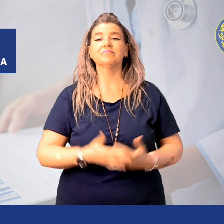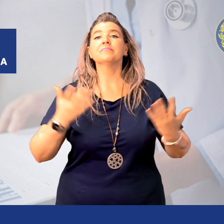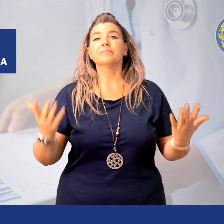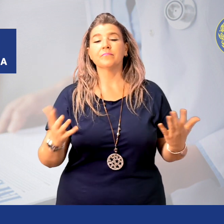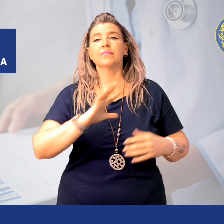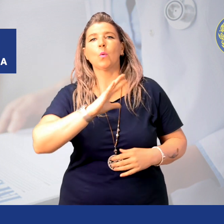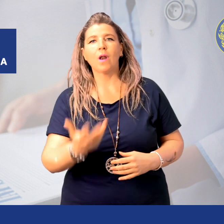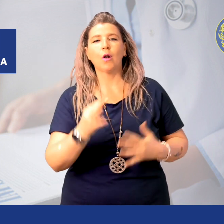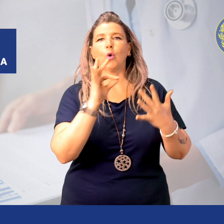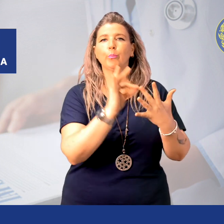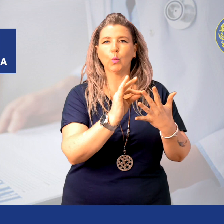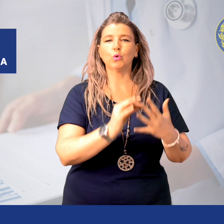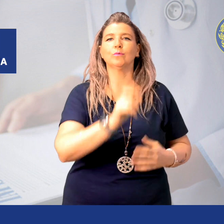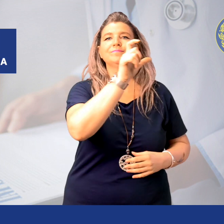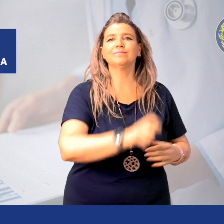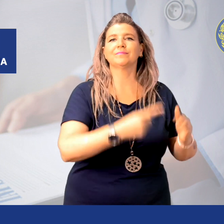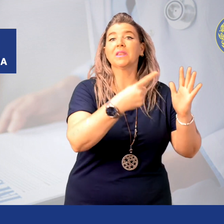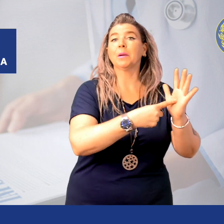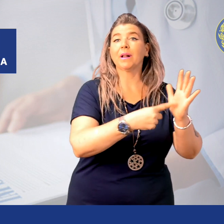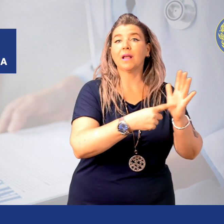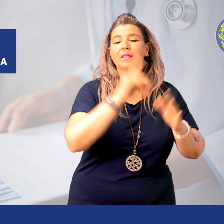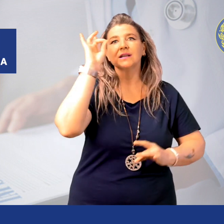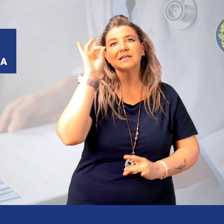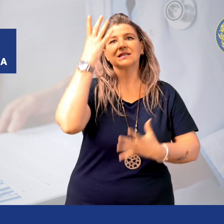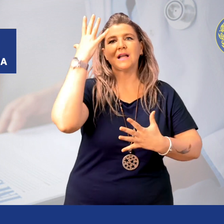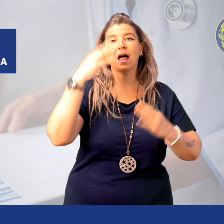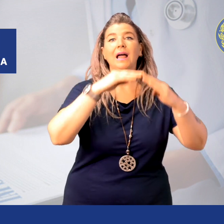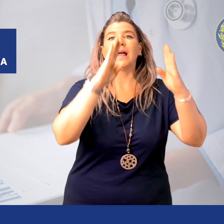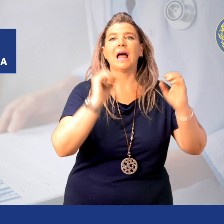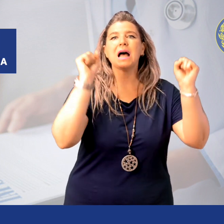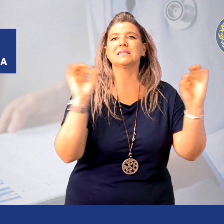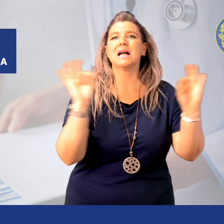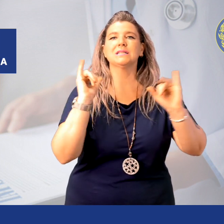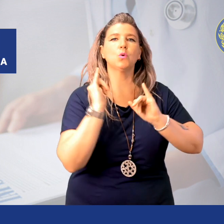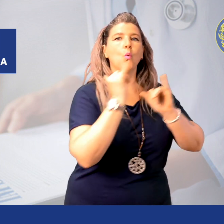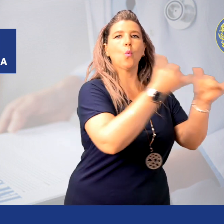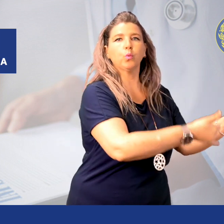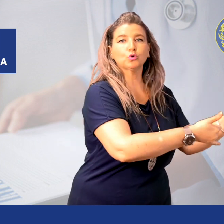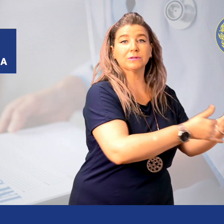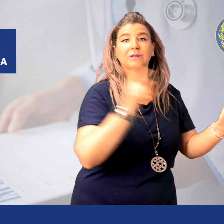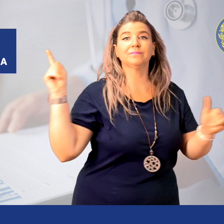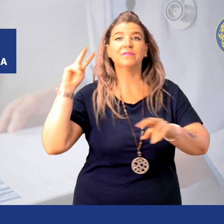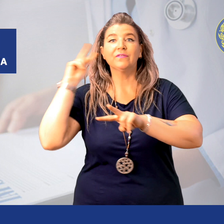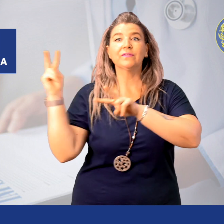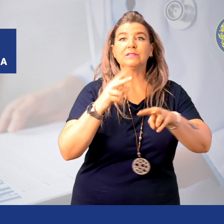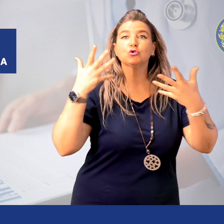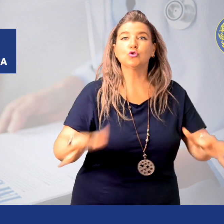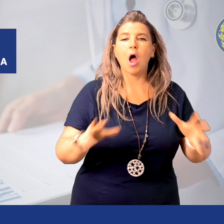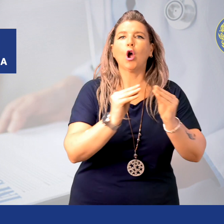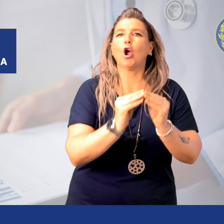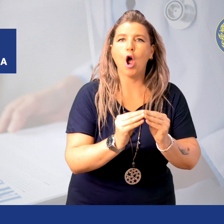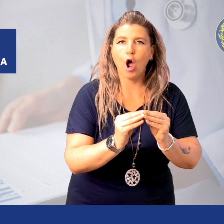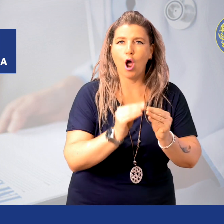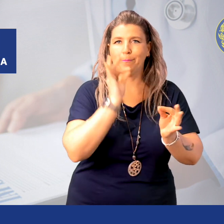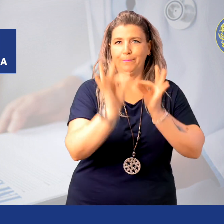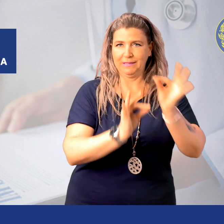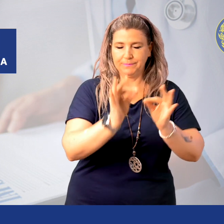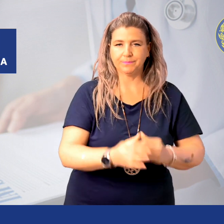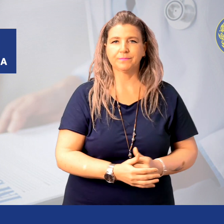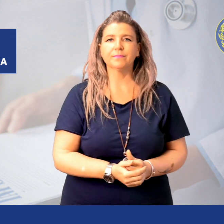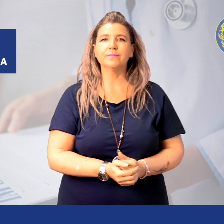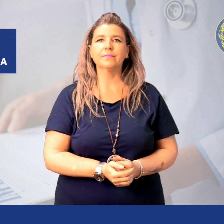Se il dipendente è uscito di casa ed è passata la visita fiscale cosa deve fare?